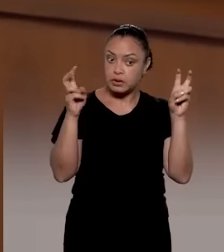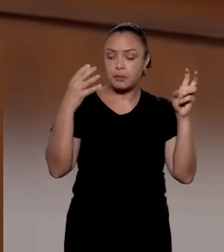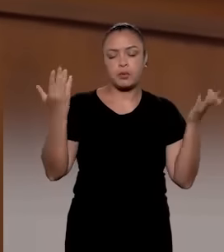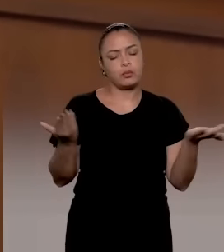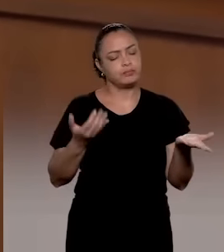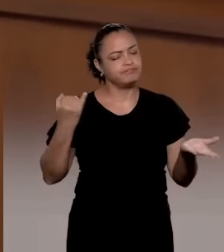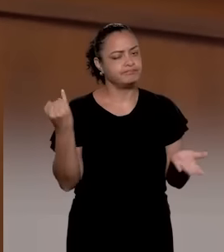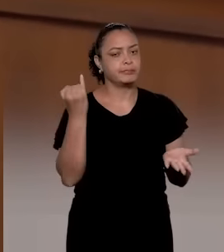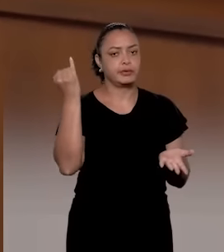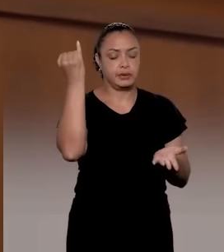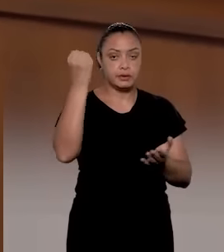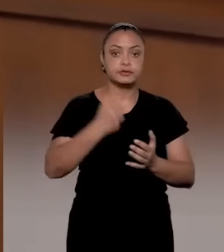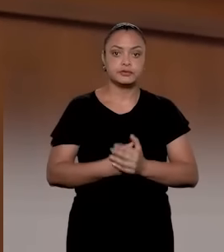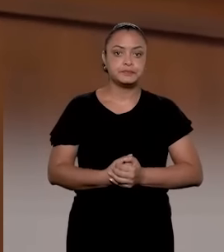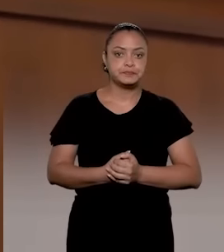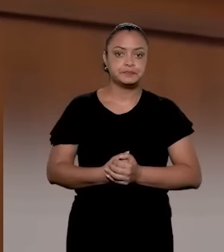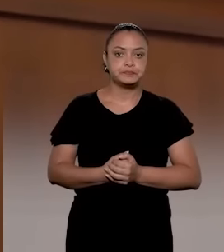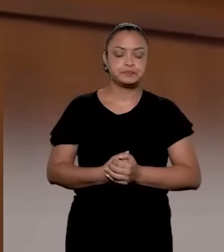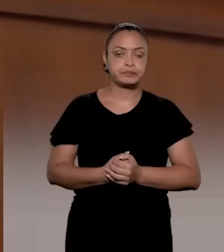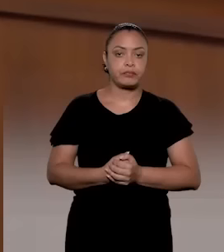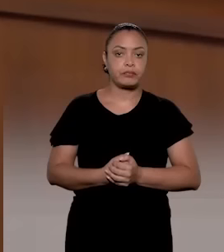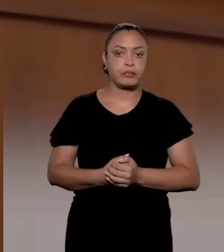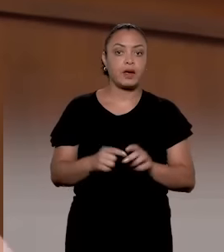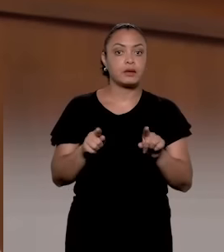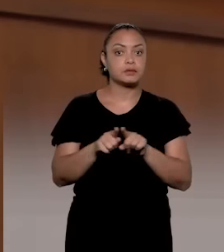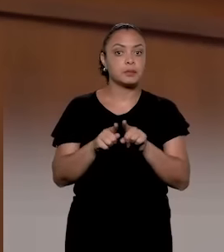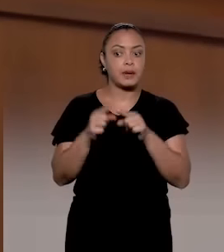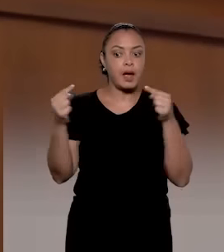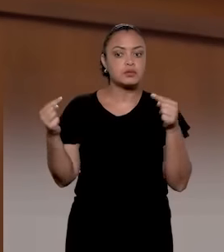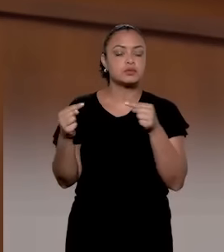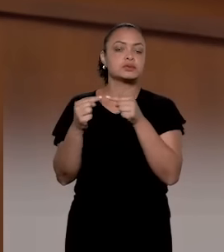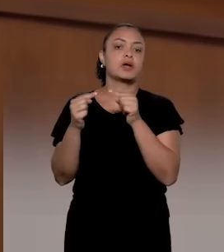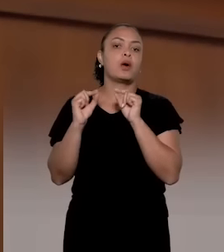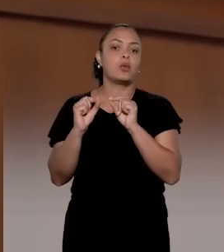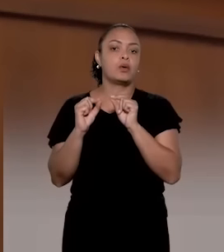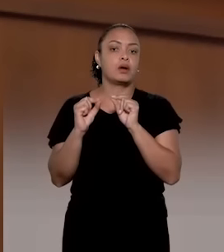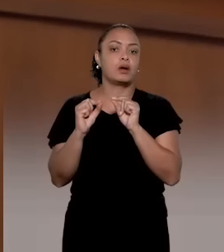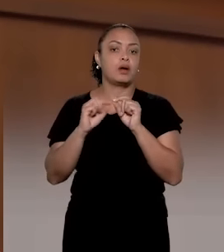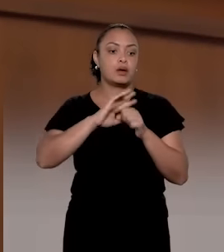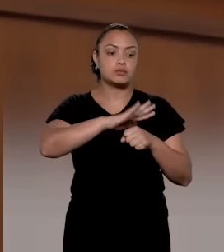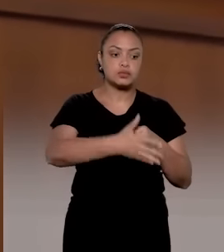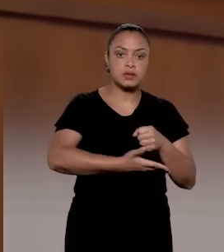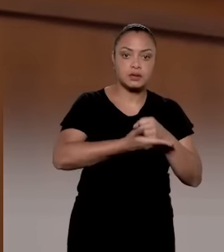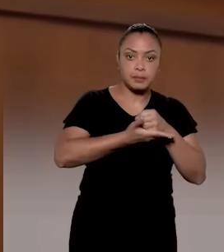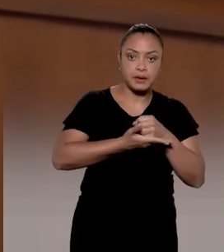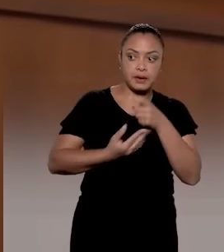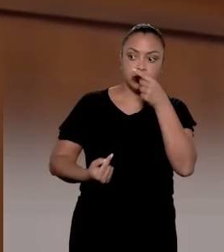relevante hoje. E, até numa recente fala, o senhor associou sustentabilidade à competitividade do